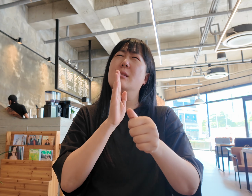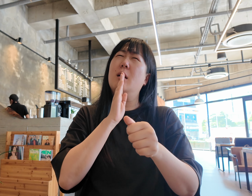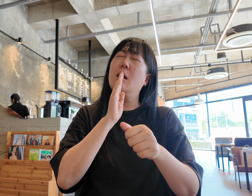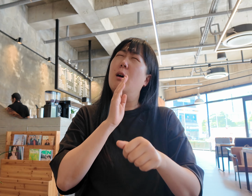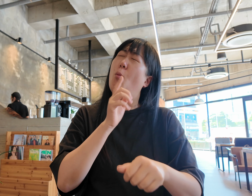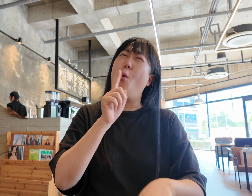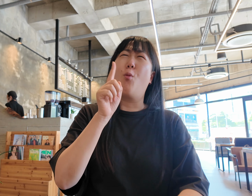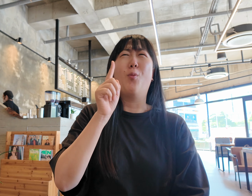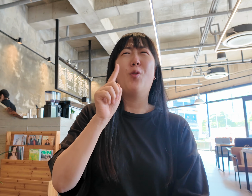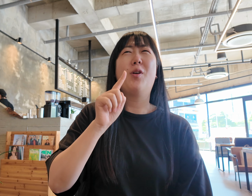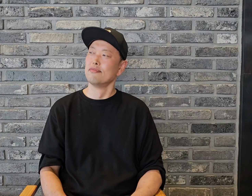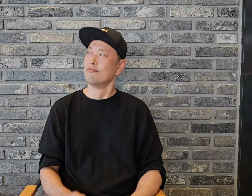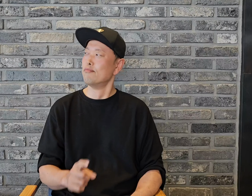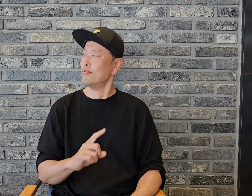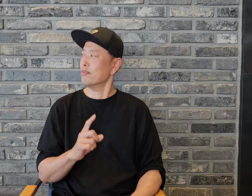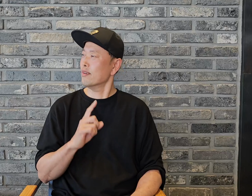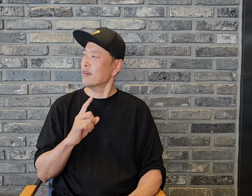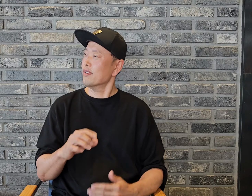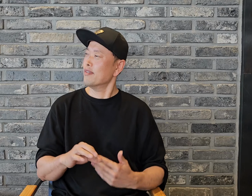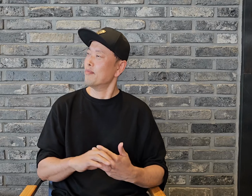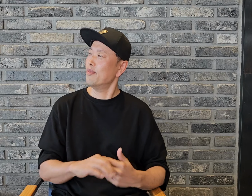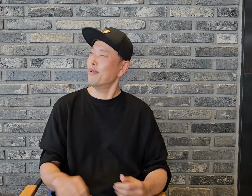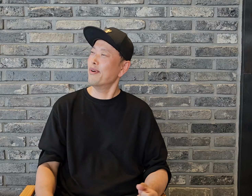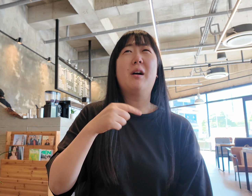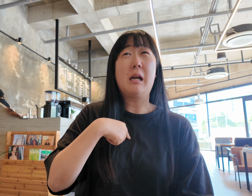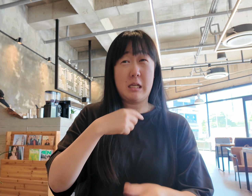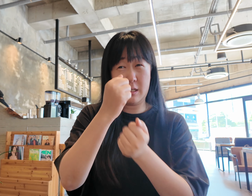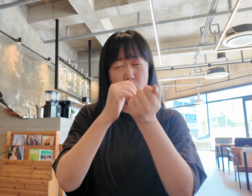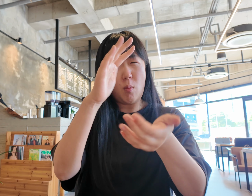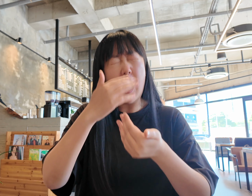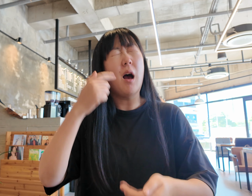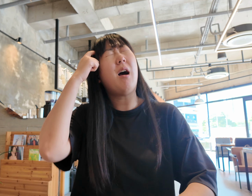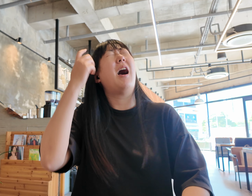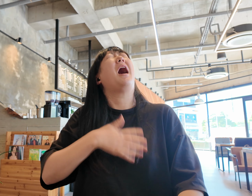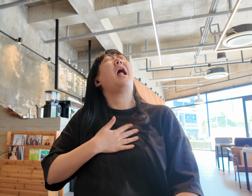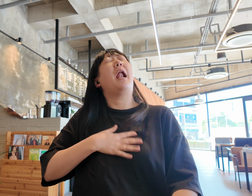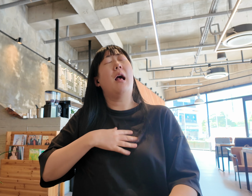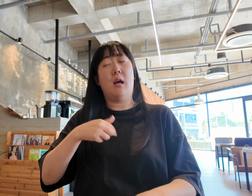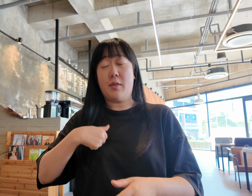Bitte, was könnte es sein, ich weiß schon, was du mir im Kopf erklärst.